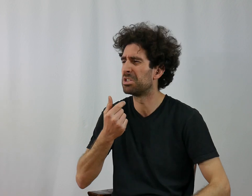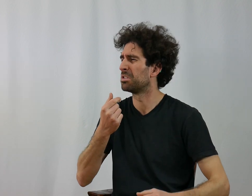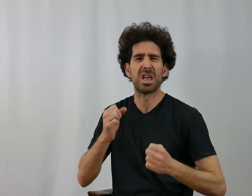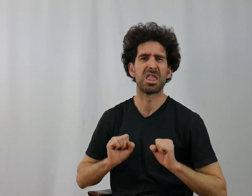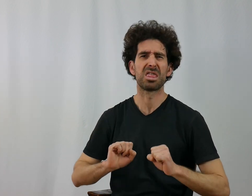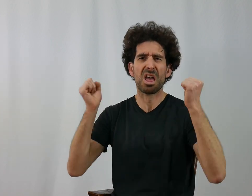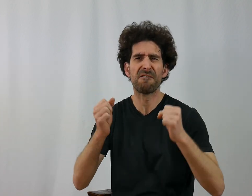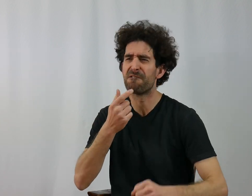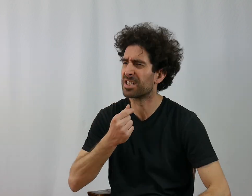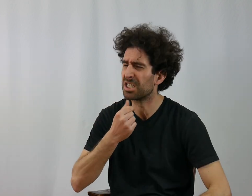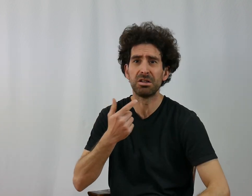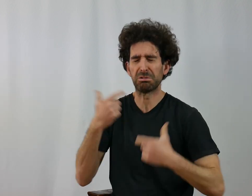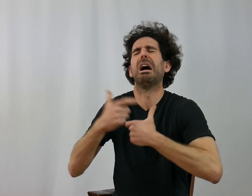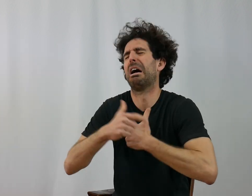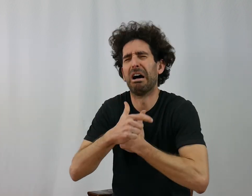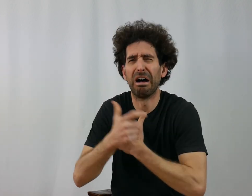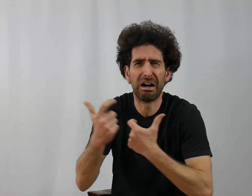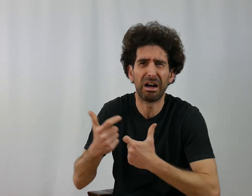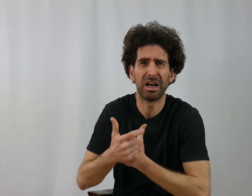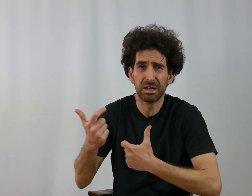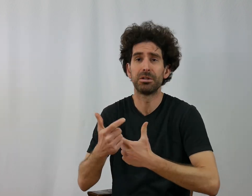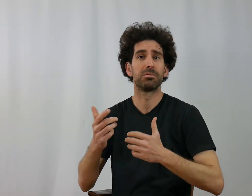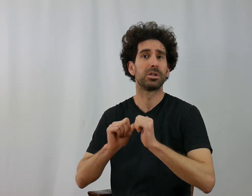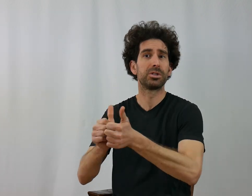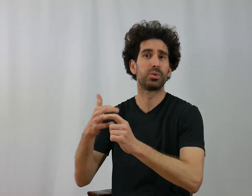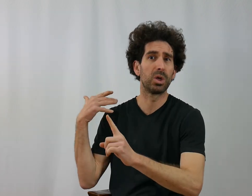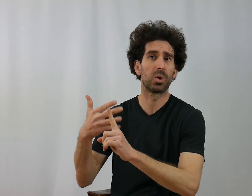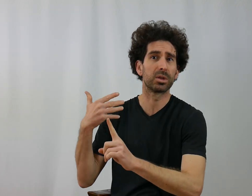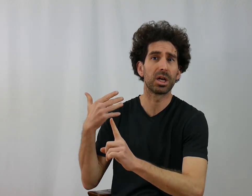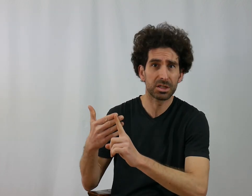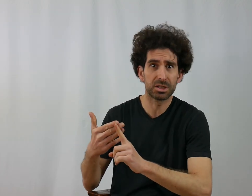s'énerver facilement, rire très fort selon le contexte.